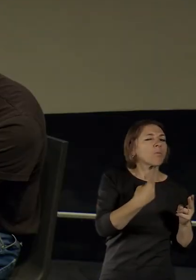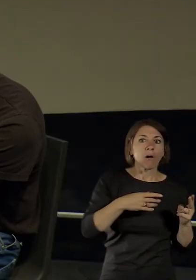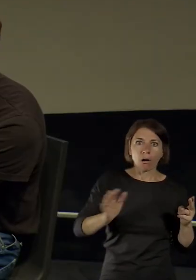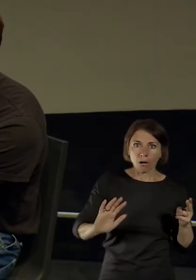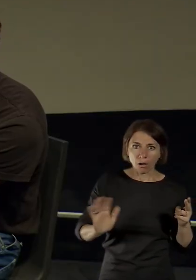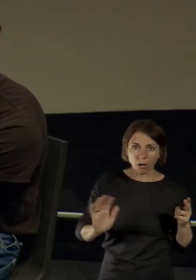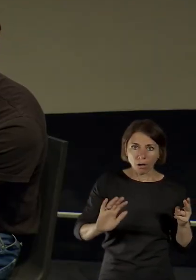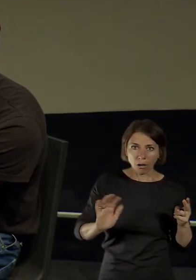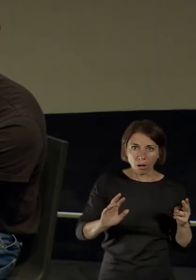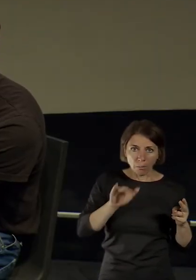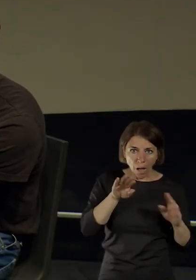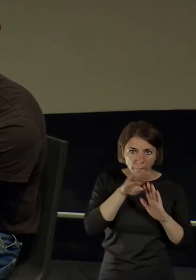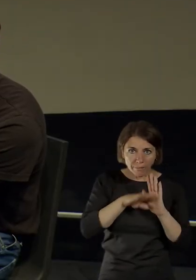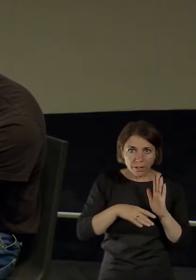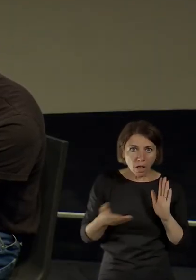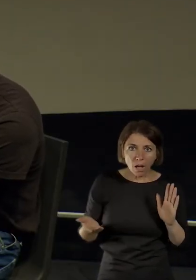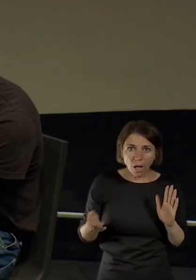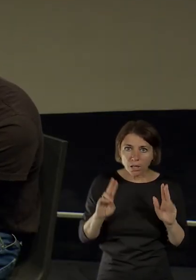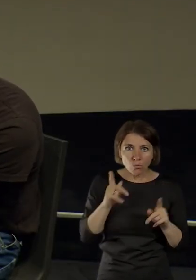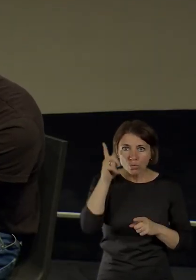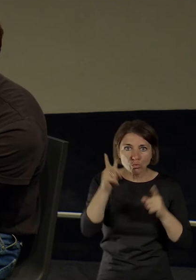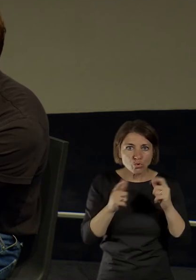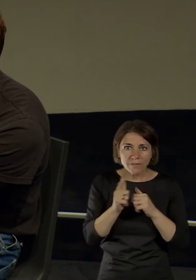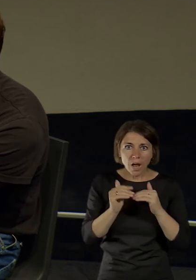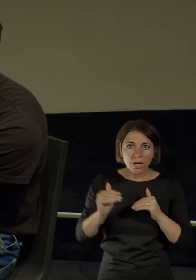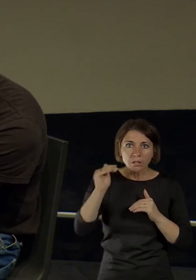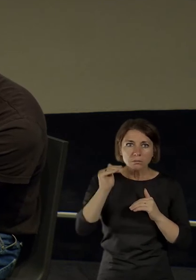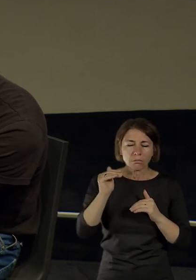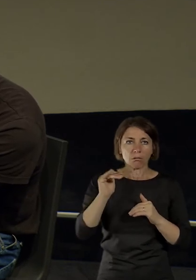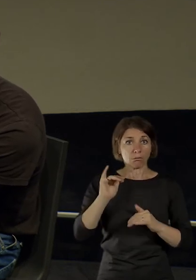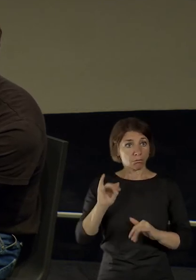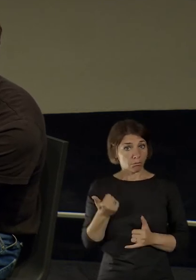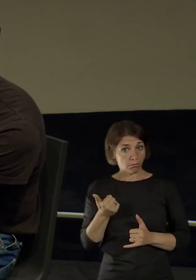na to jsou snad nějaká pravidla!" A vy se vlastně stydíte a říkáte, že nejsou.